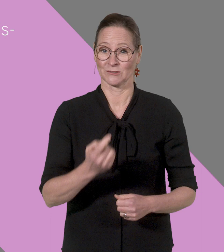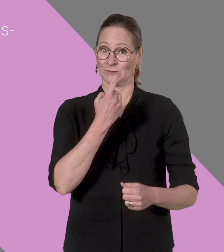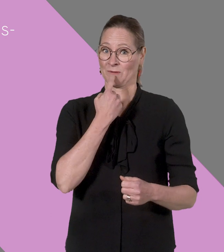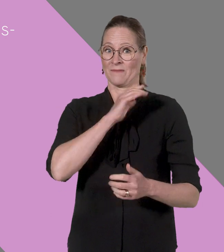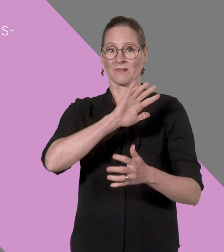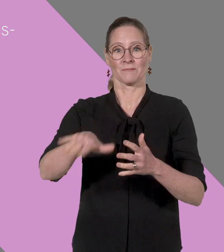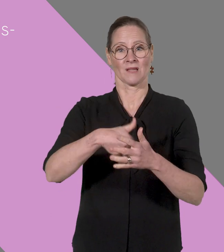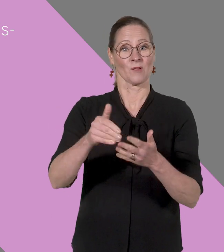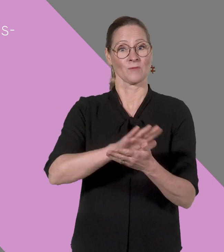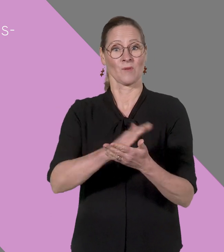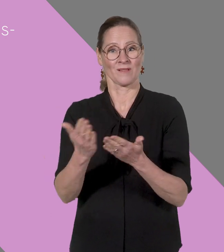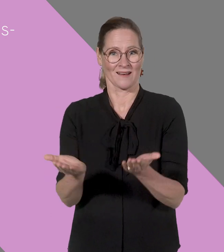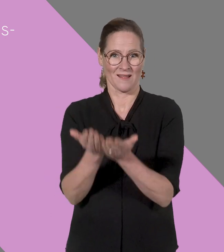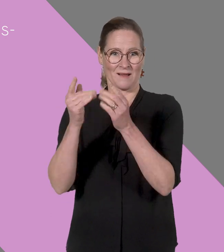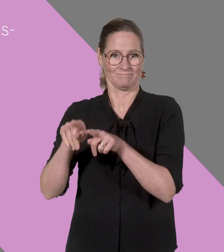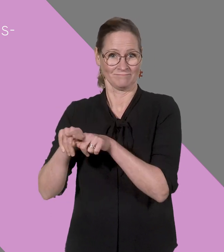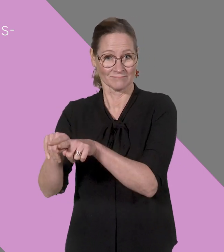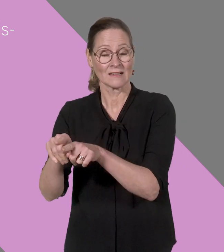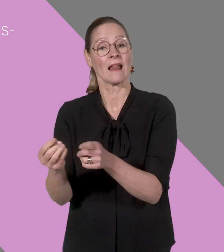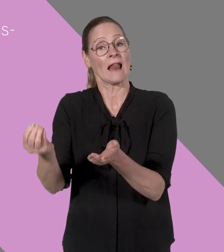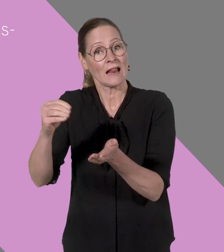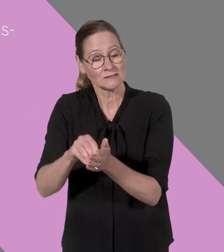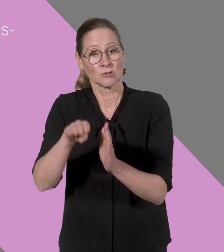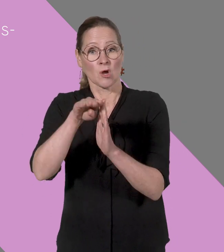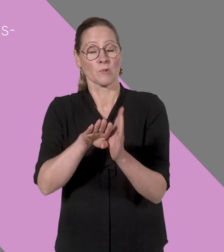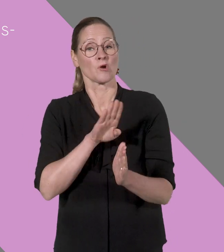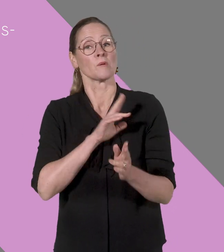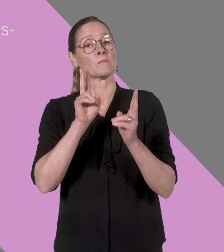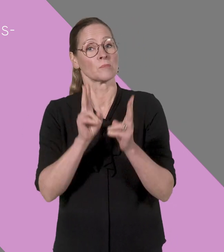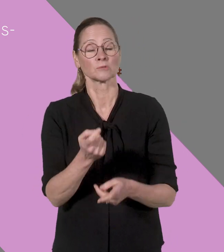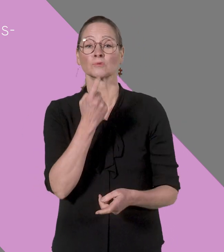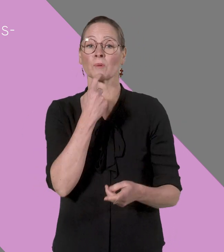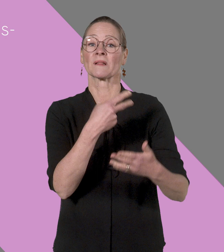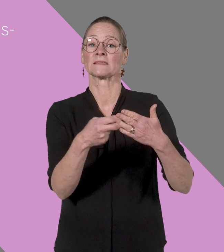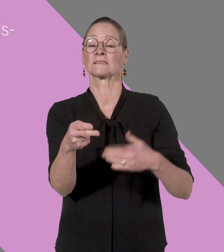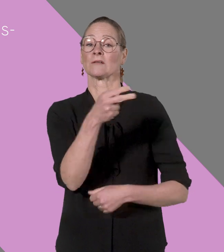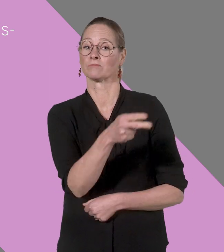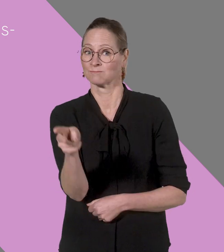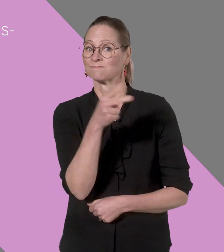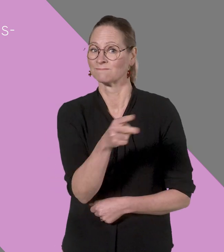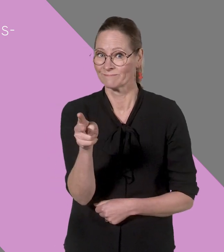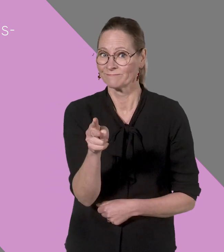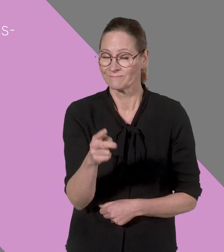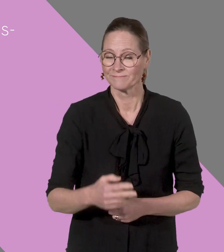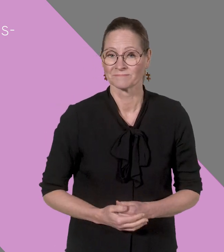Suomalaiselle viittomakielelle tulkatun rinnakkaislähetyksen lisäksi - ohjelma myös tekstitetään suomeksi.